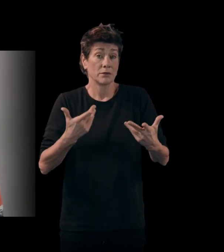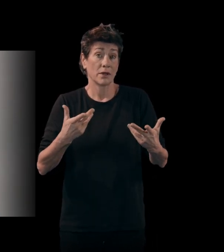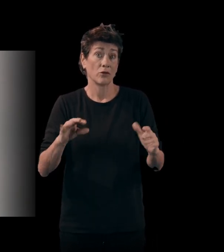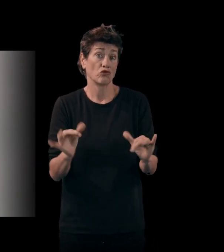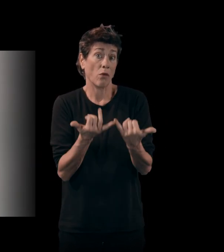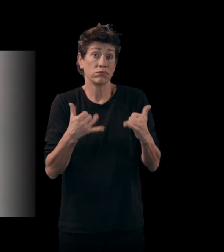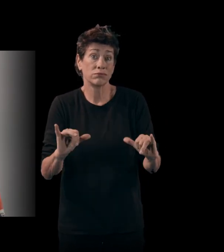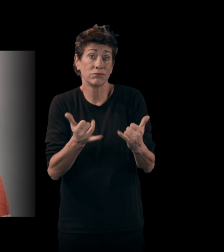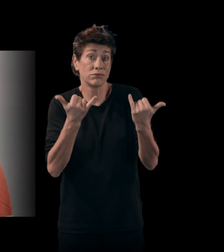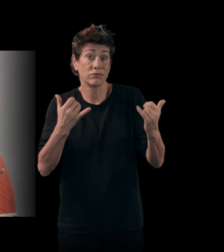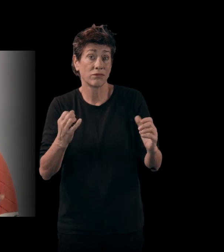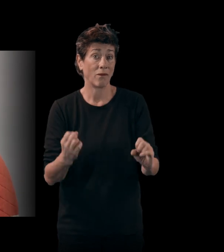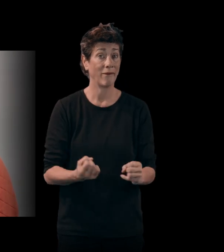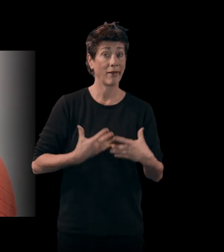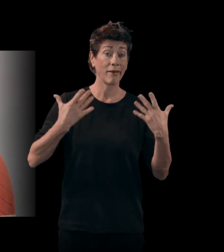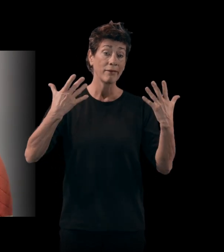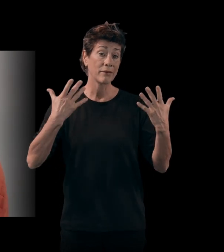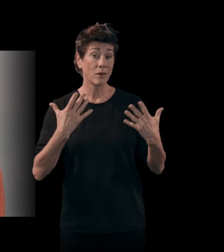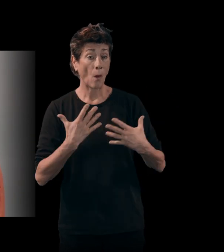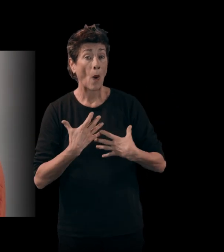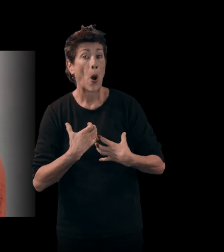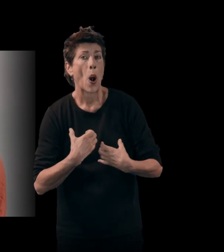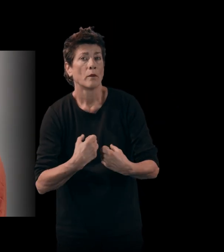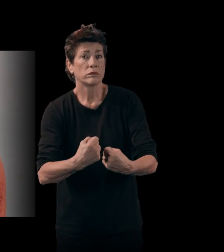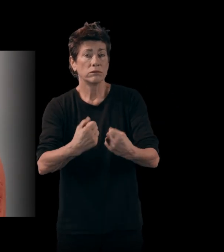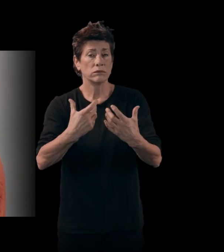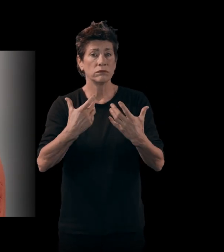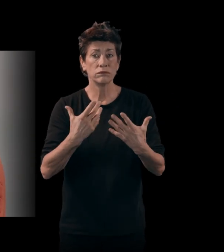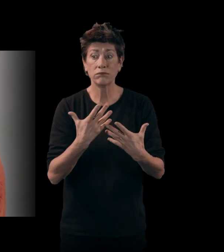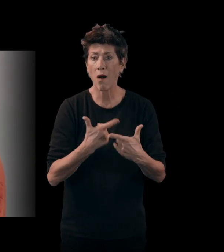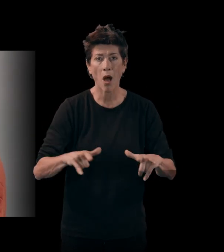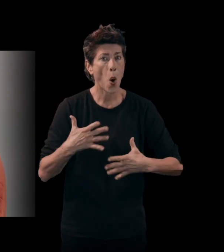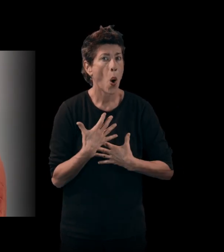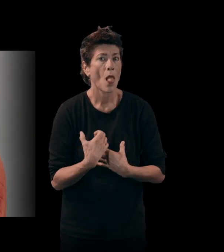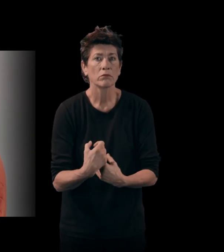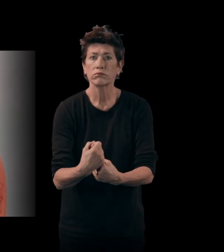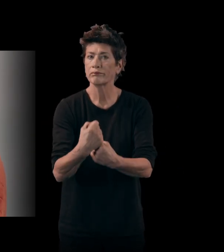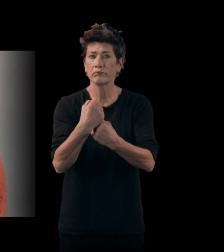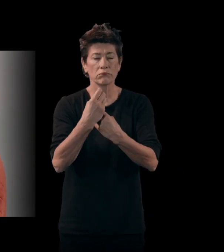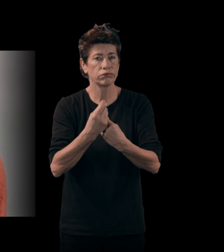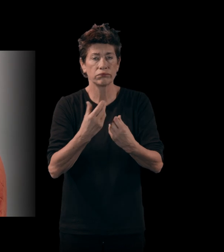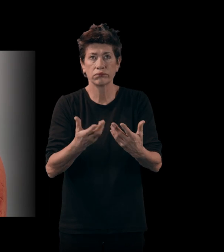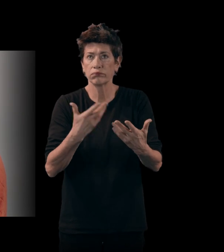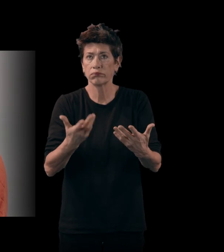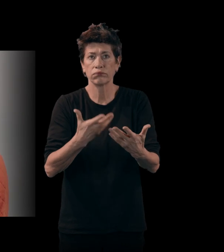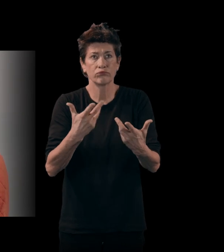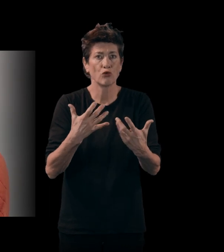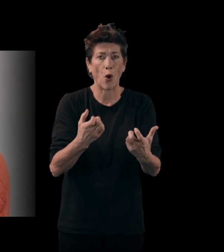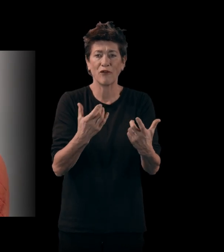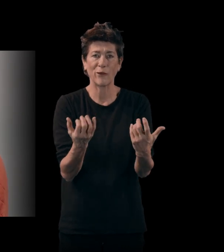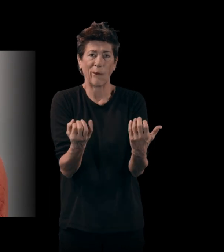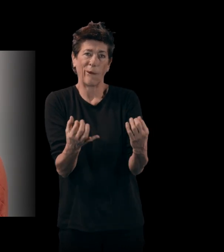C’est se laisser prendre par la langue et avoir envie de jouer avec.